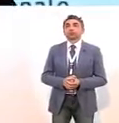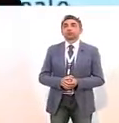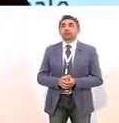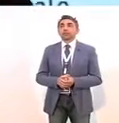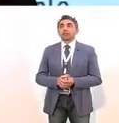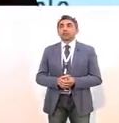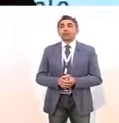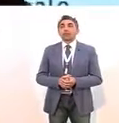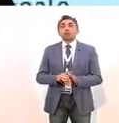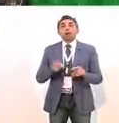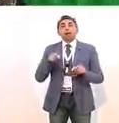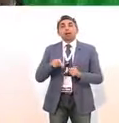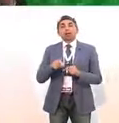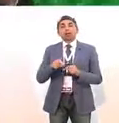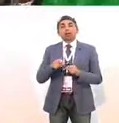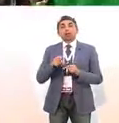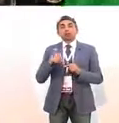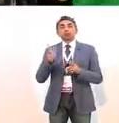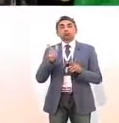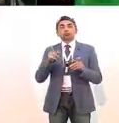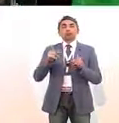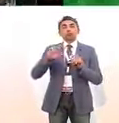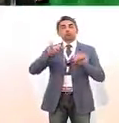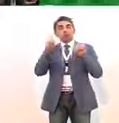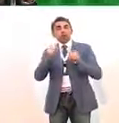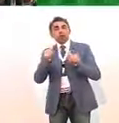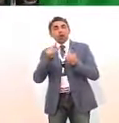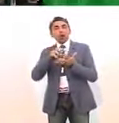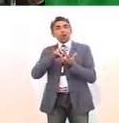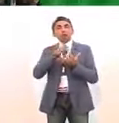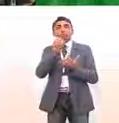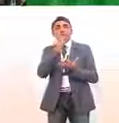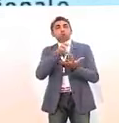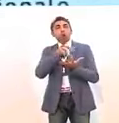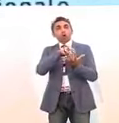è un modello legato ai bonus…”? Sì. Questo è un modello legato alla riduzione